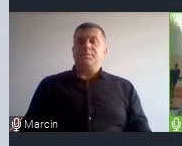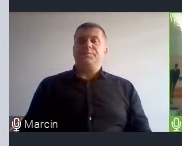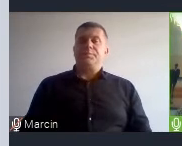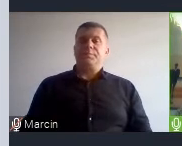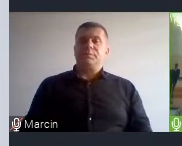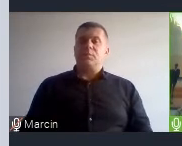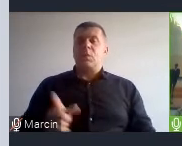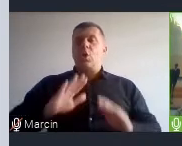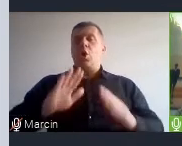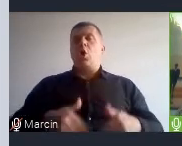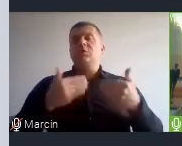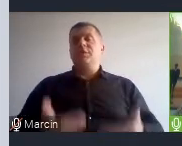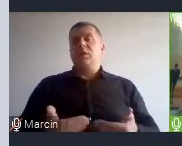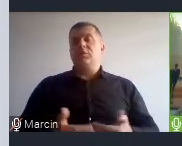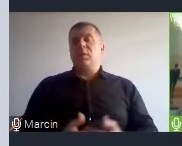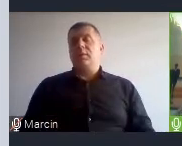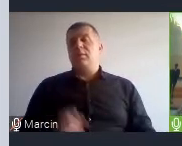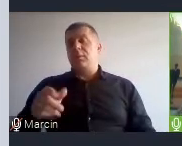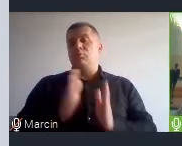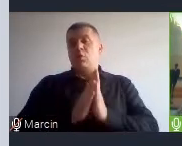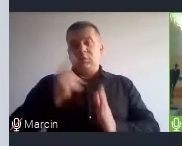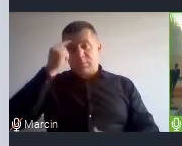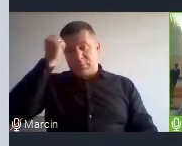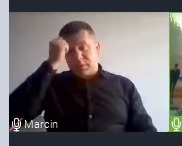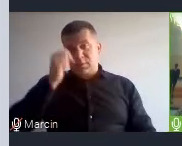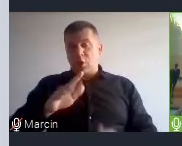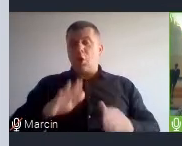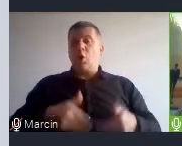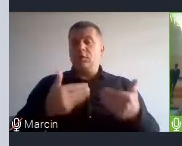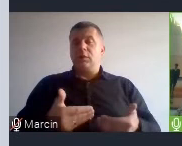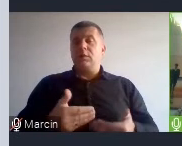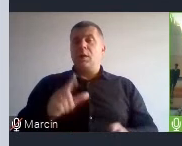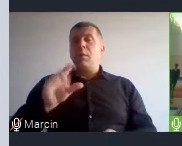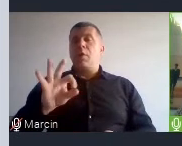To są świadczenia i tu proszę pamiętać o tym, żeby to oświadczenie w podmiocie prywatnym,